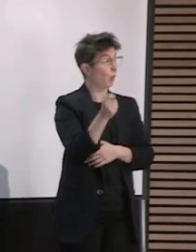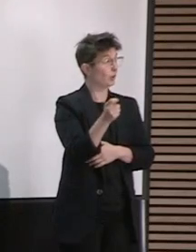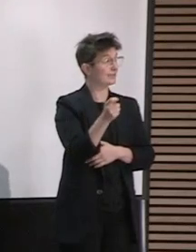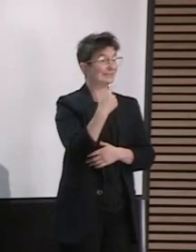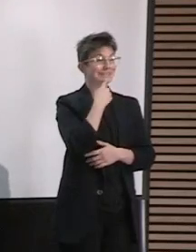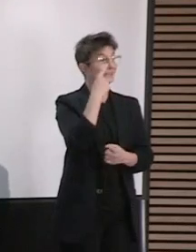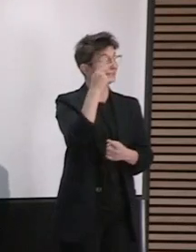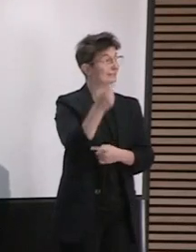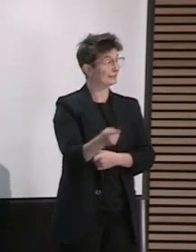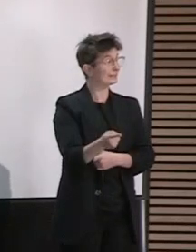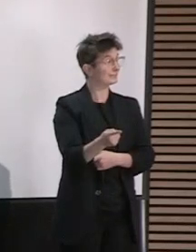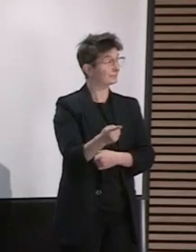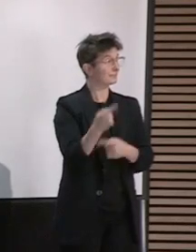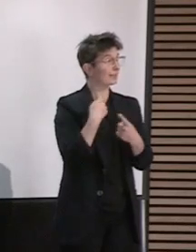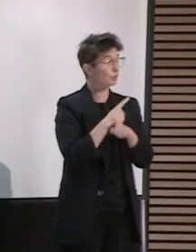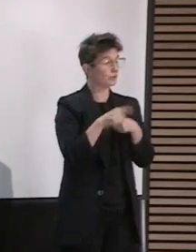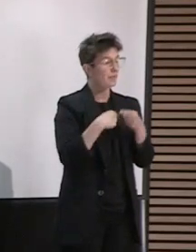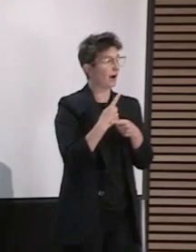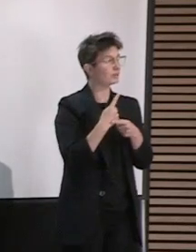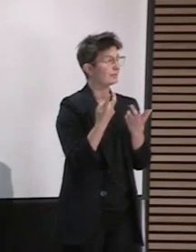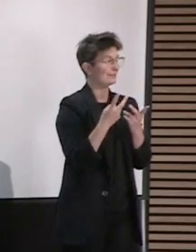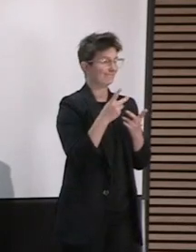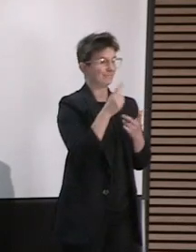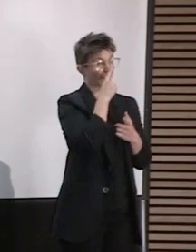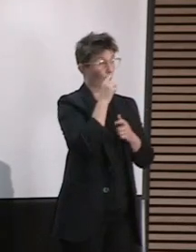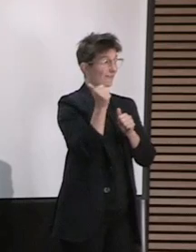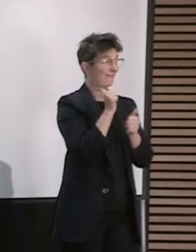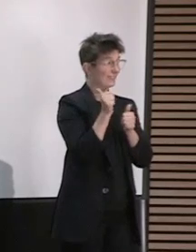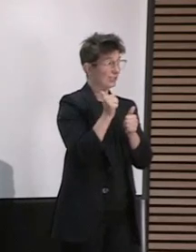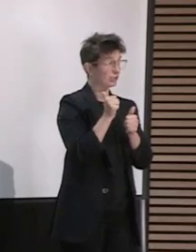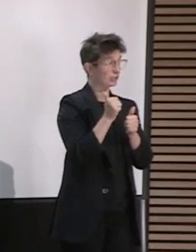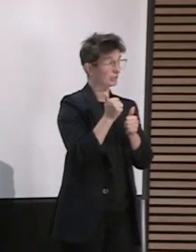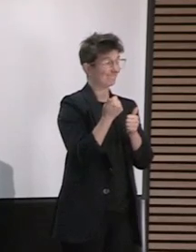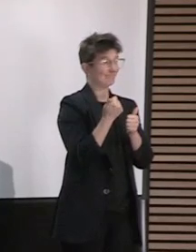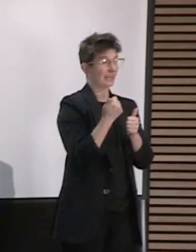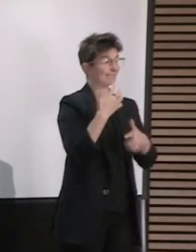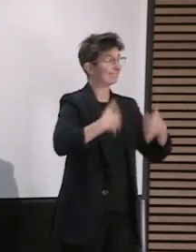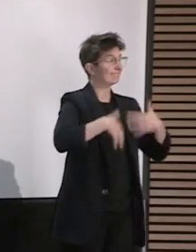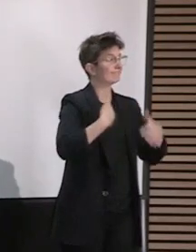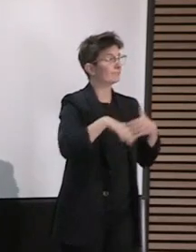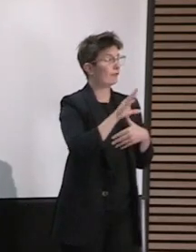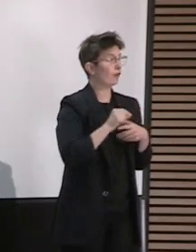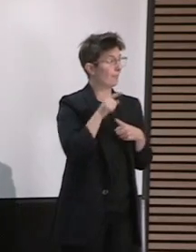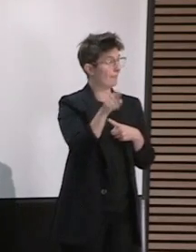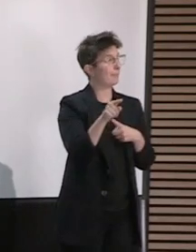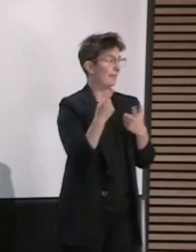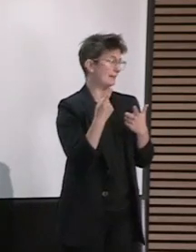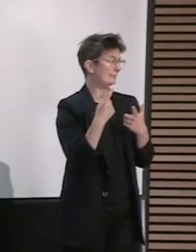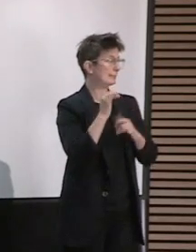Ka taea e au te whakarereke i nga kaupapa inaianei mo te hoea hoa mahi. I te whiunga o te kaiwhakatuma